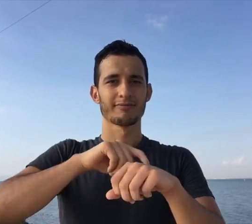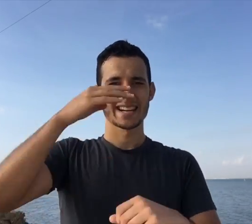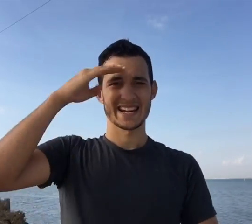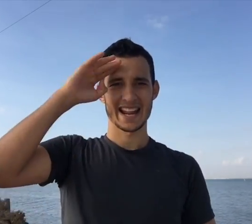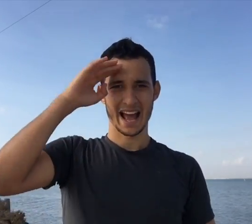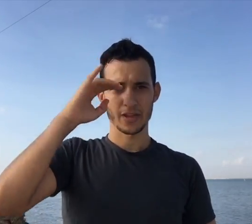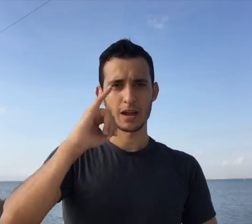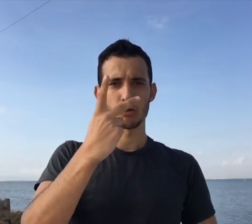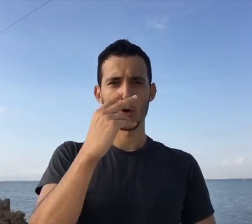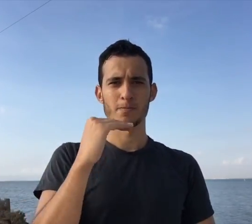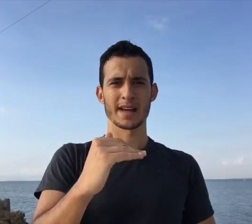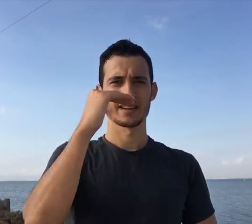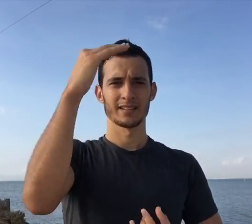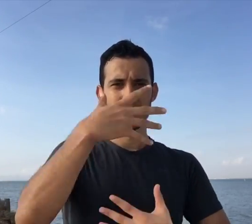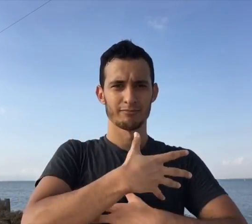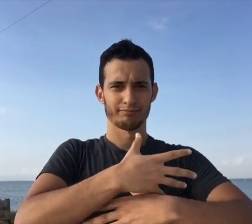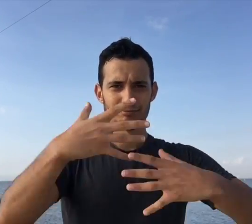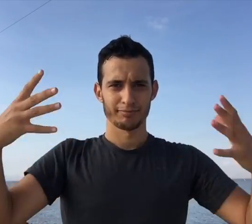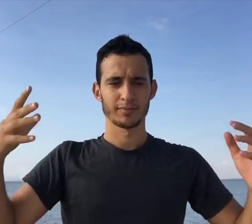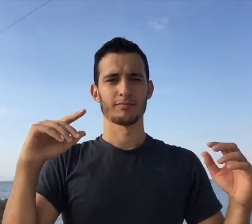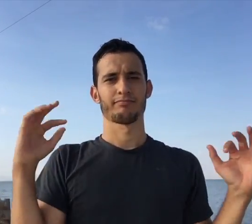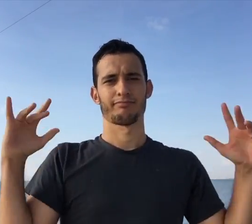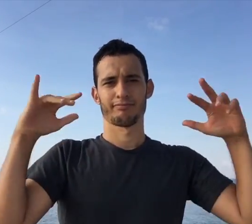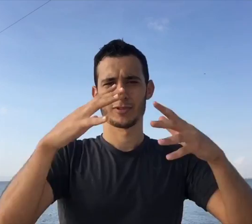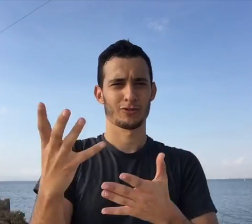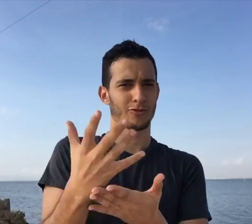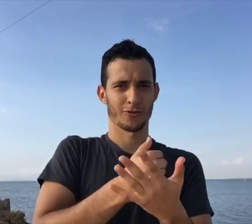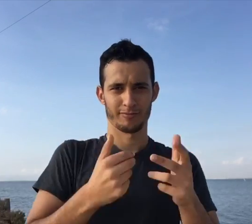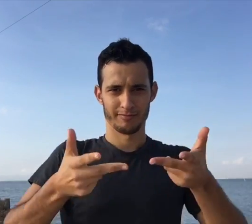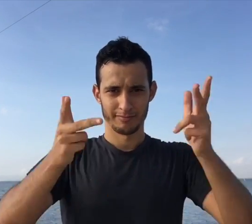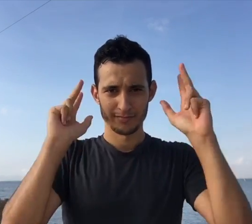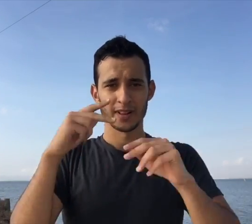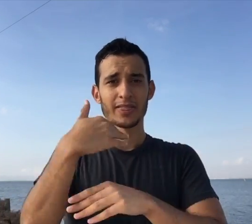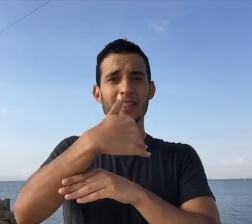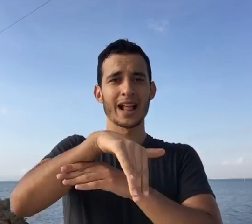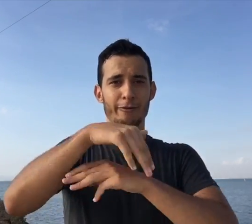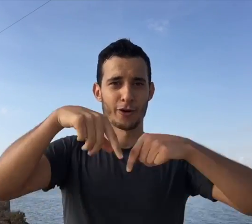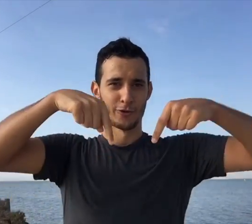Es un bar irlandés de dos plantas, con el espacio suficiente para todes. La dirección es: